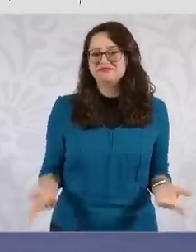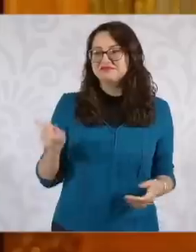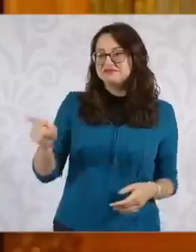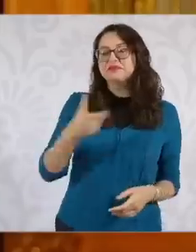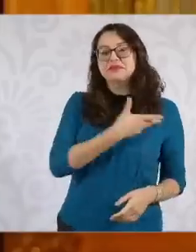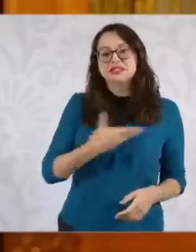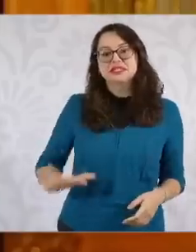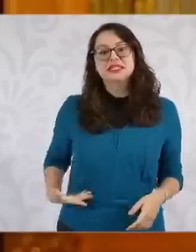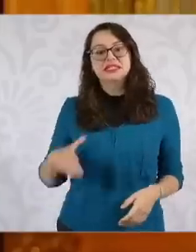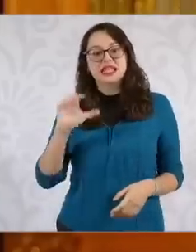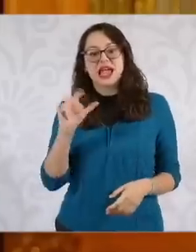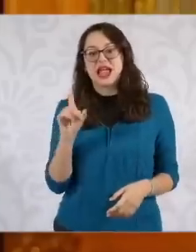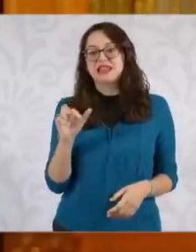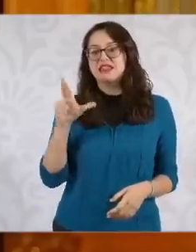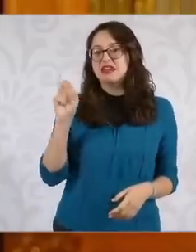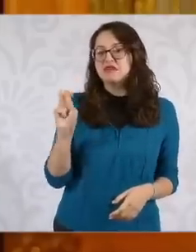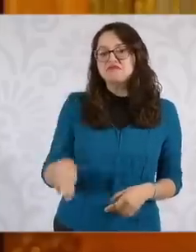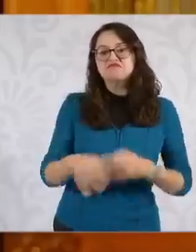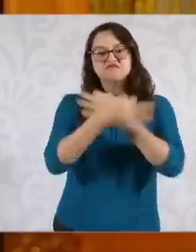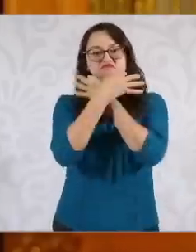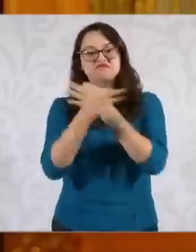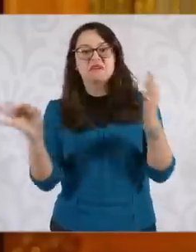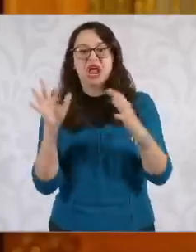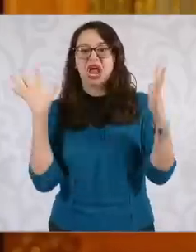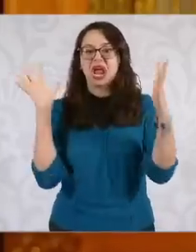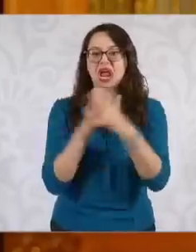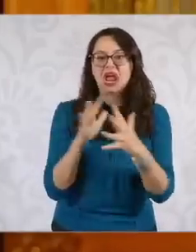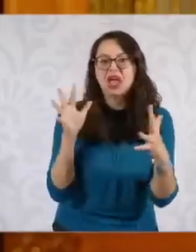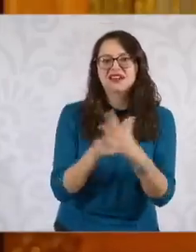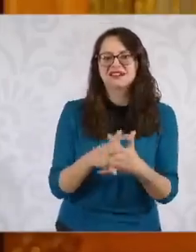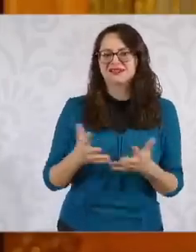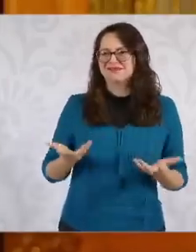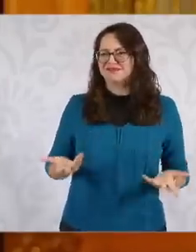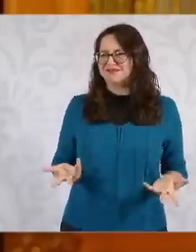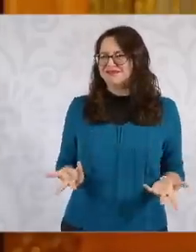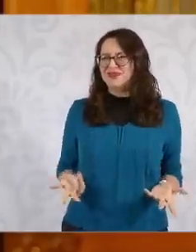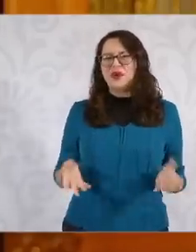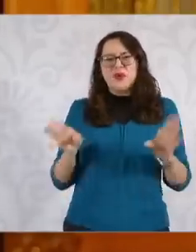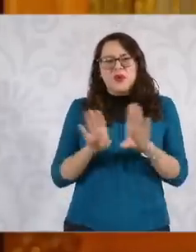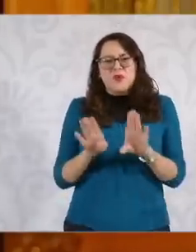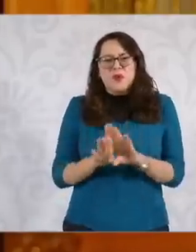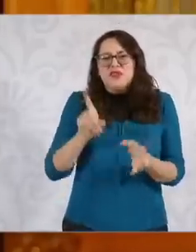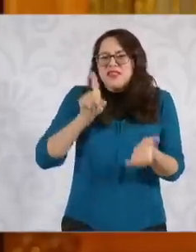excepción y pone al frente de esa